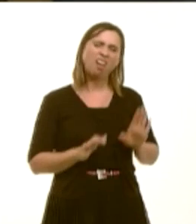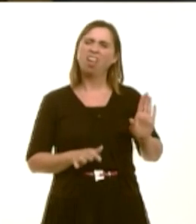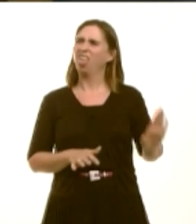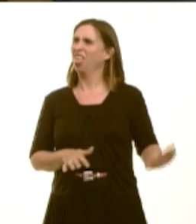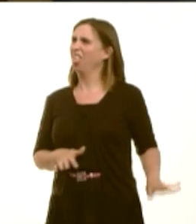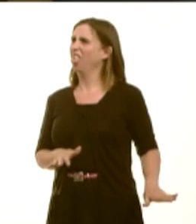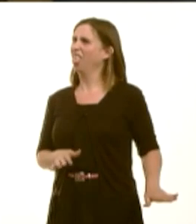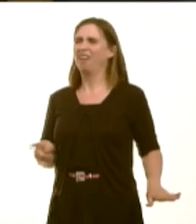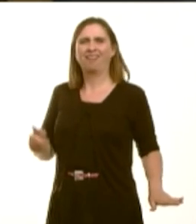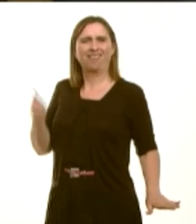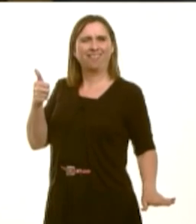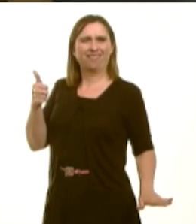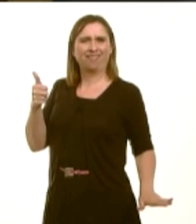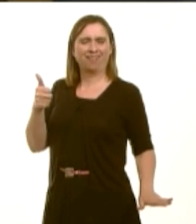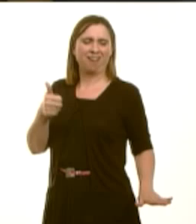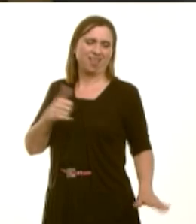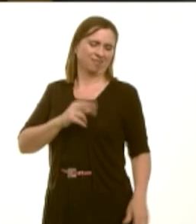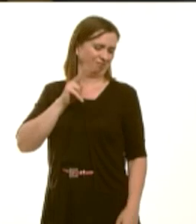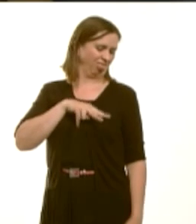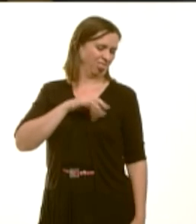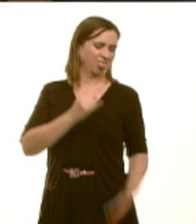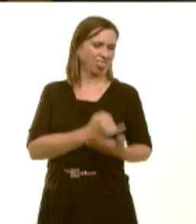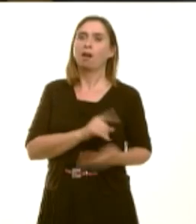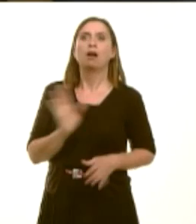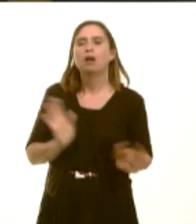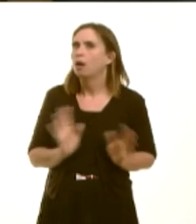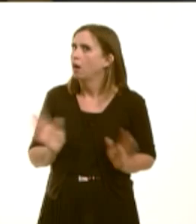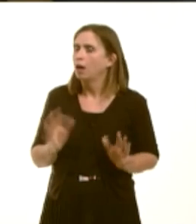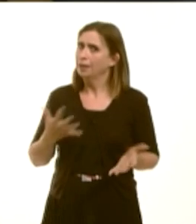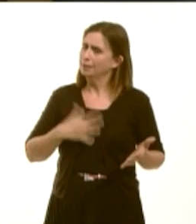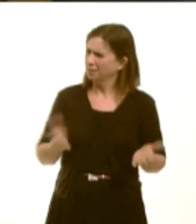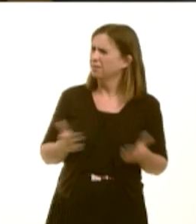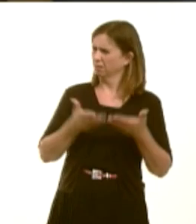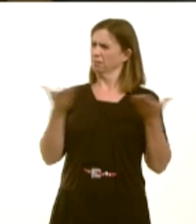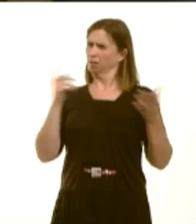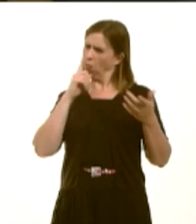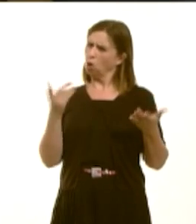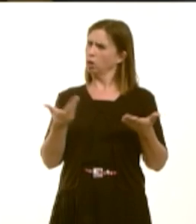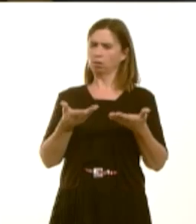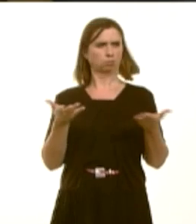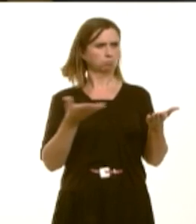dai o ansawdd i bawb. Maeír rhai hynny ohonom ni sydd wedi prynu tai wedi gwneud hynny,